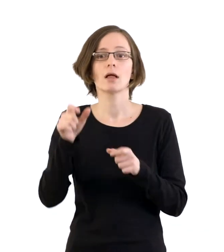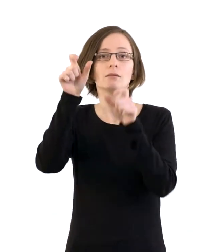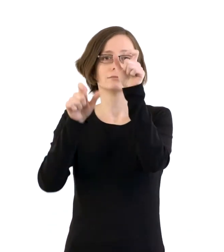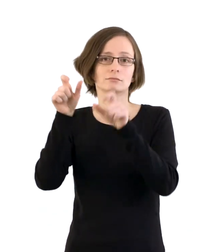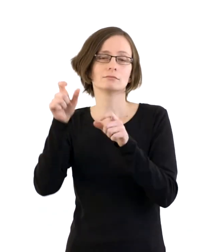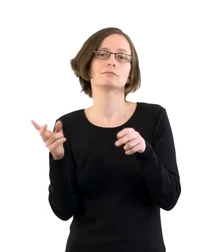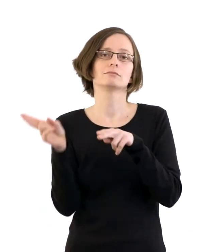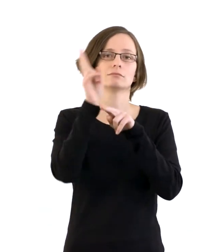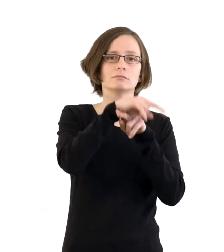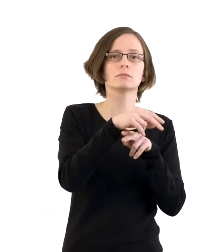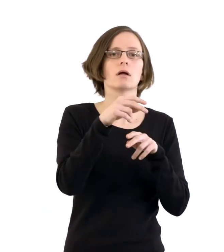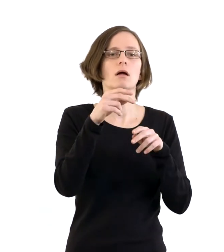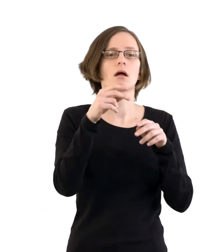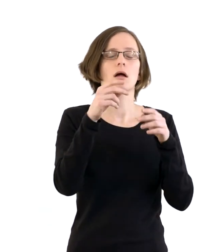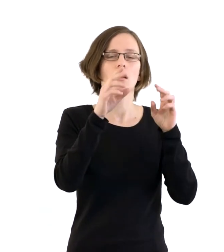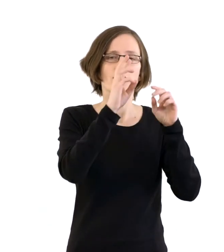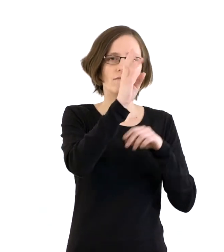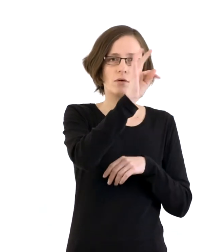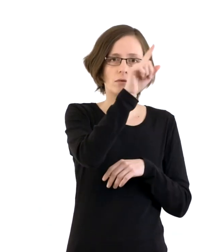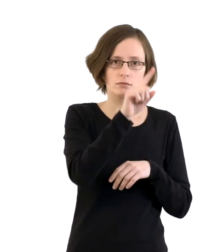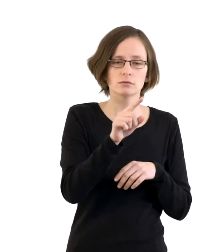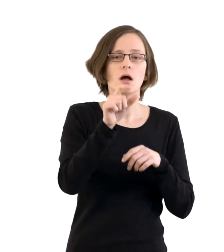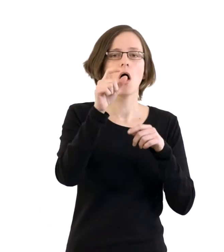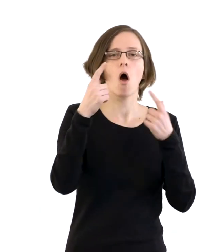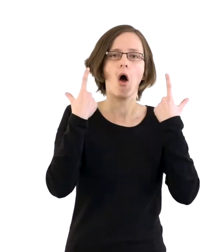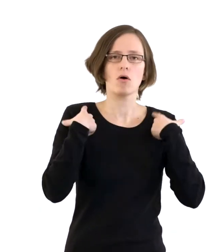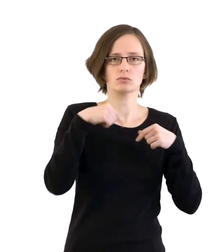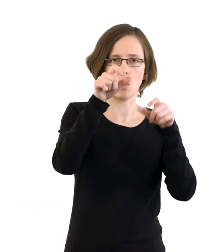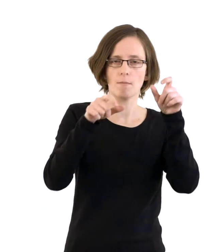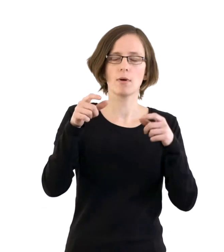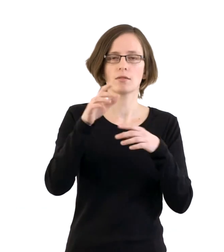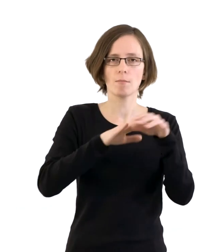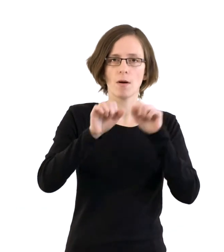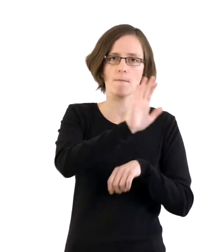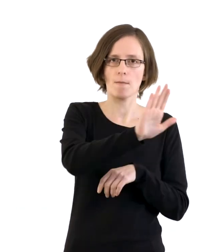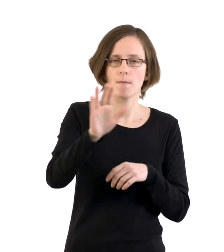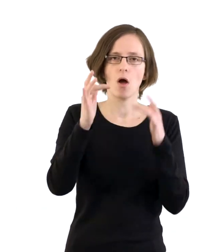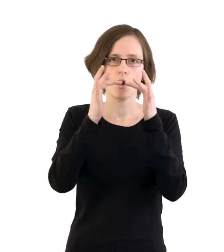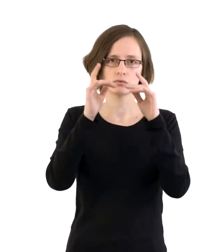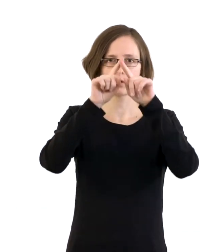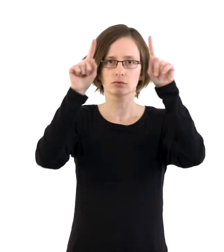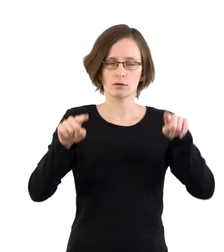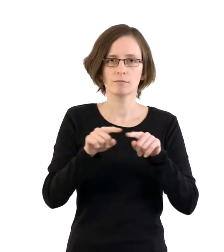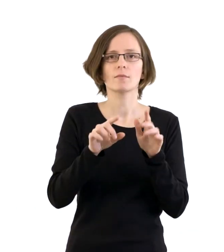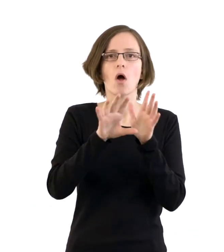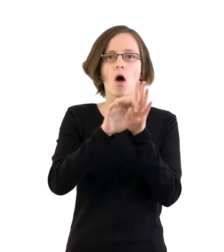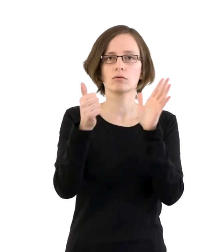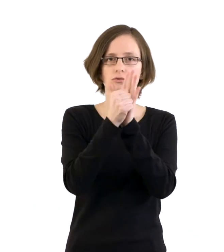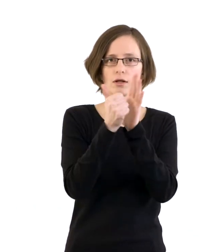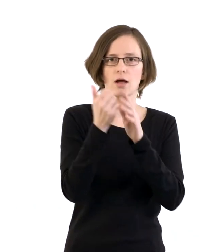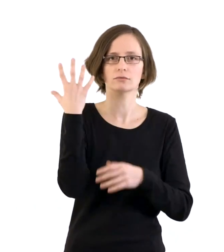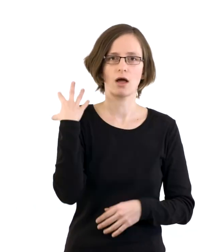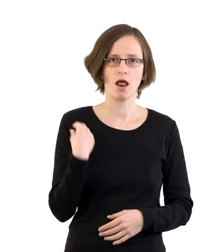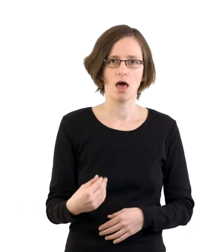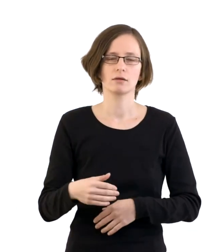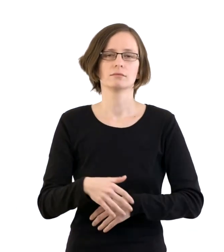Uczestnikami WTZ są osoby niepełnosprawne z orzeczeniem o niepełnosprawności, które ukończyły 16 rok życia.